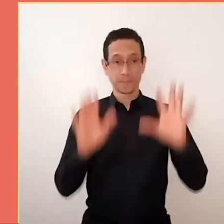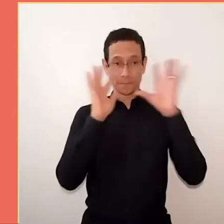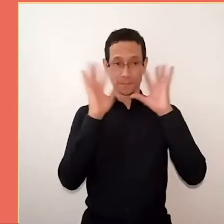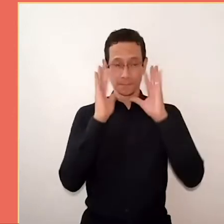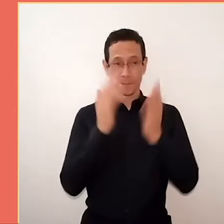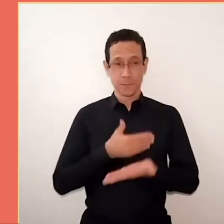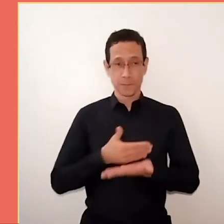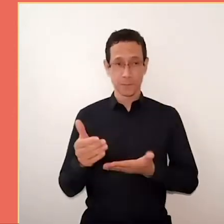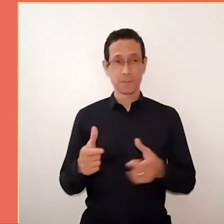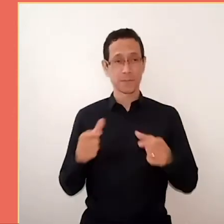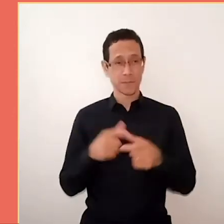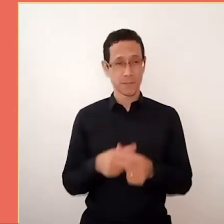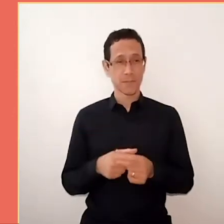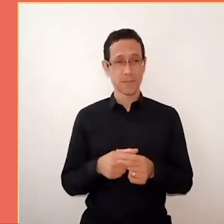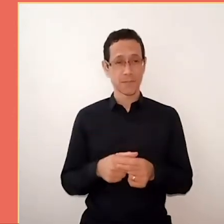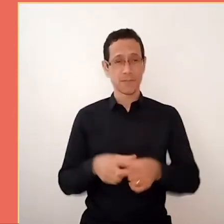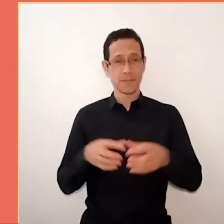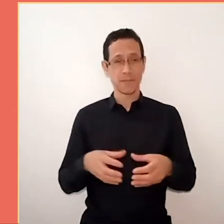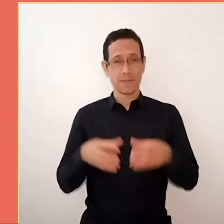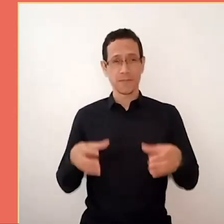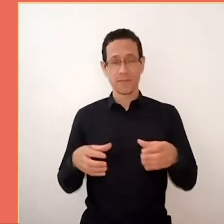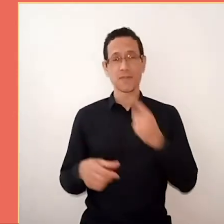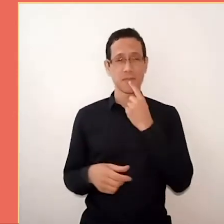quando eu falo que estou transformando